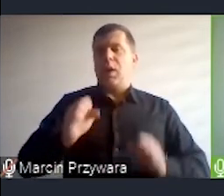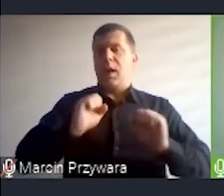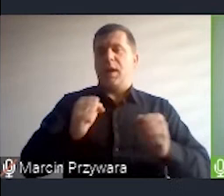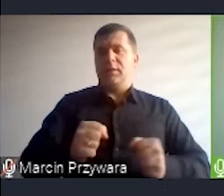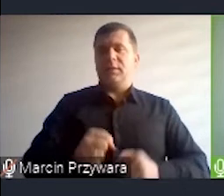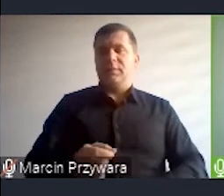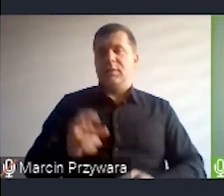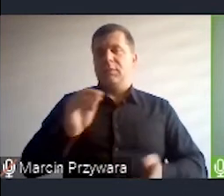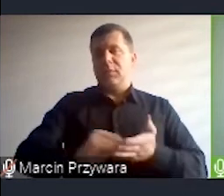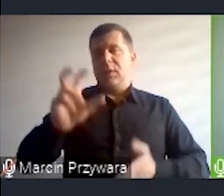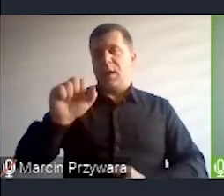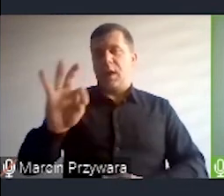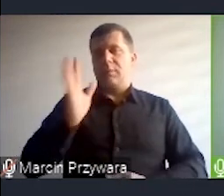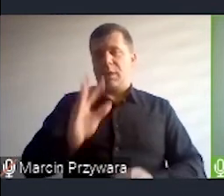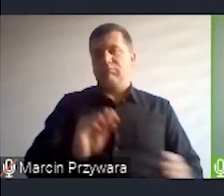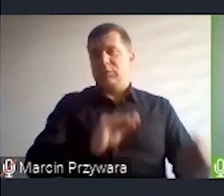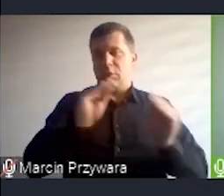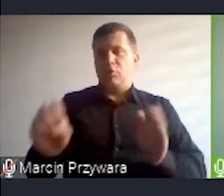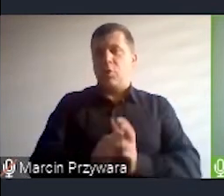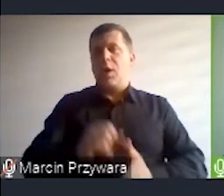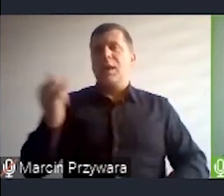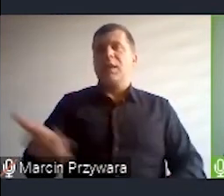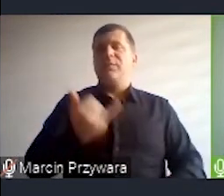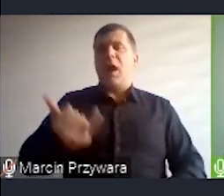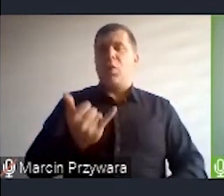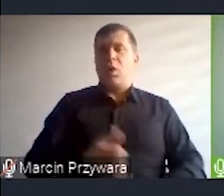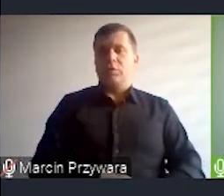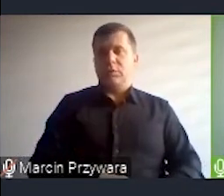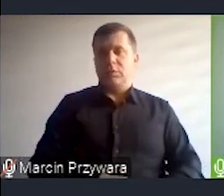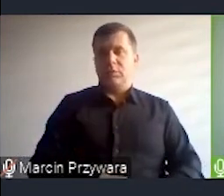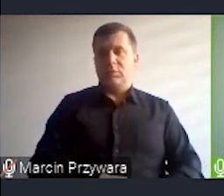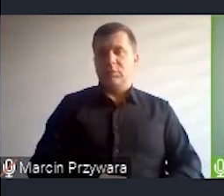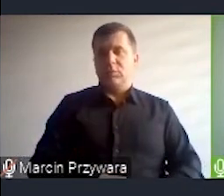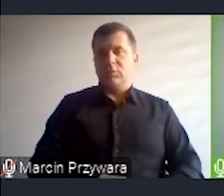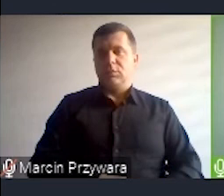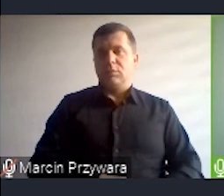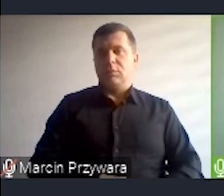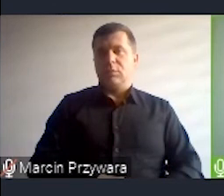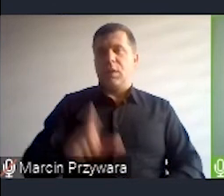a ja będę przechodził do trwałości. Link do strony co pokazywałem.